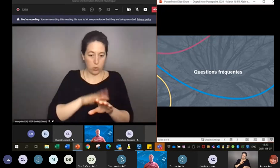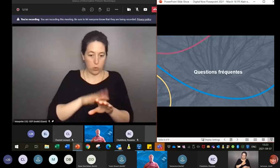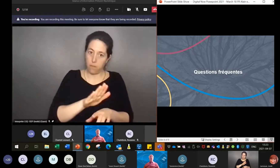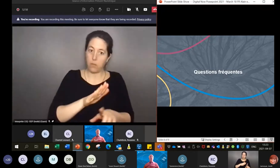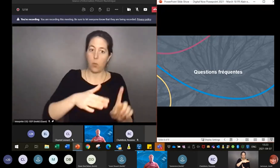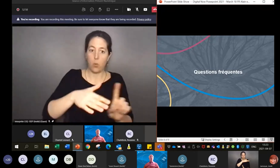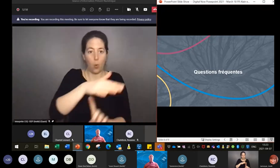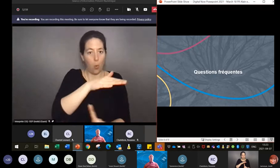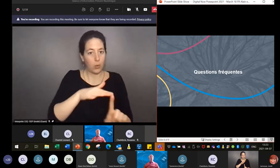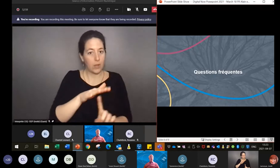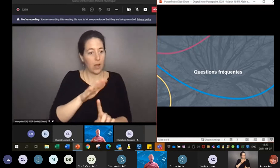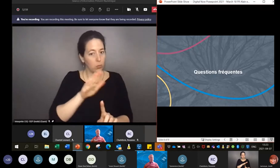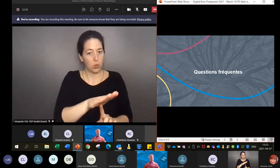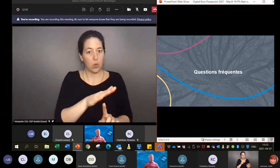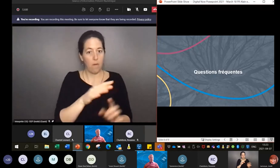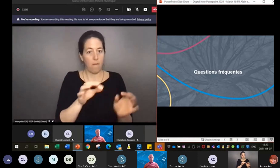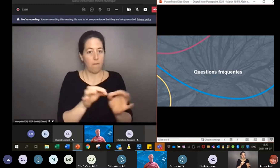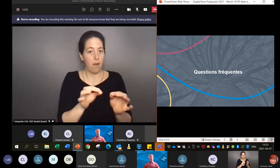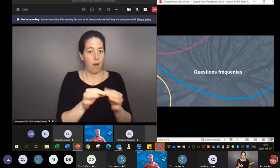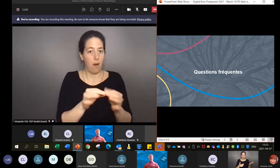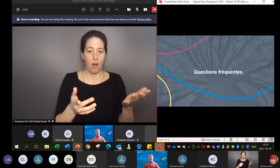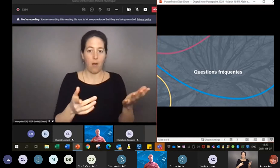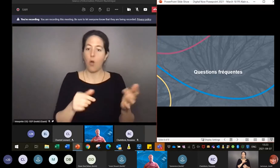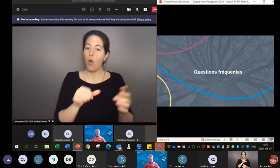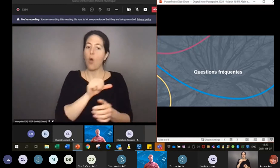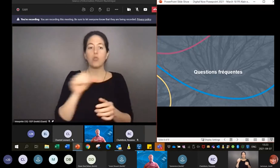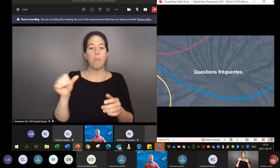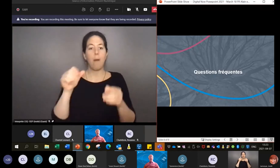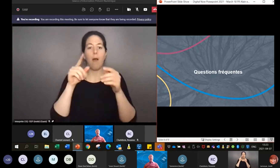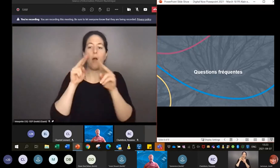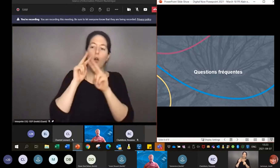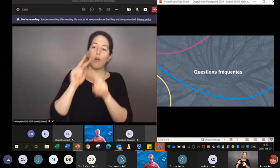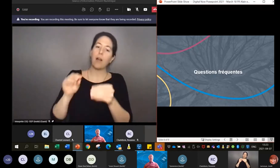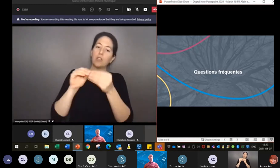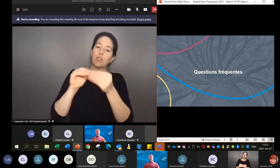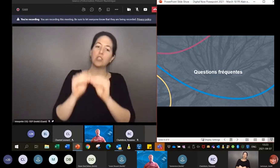L’évaluation ne repose pas simplement